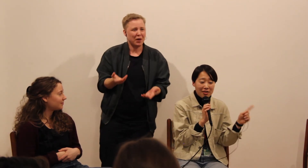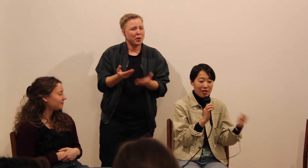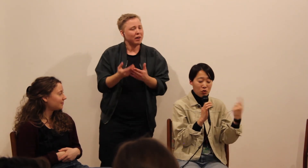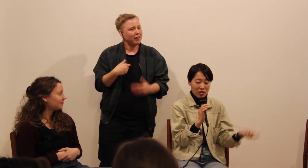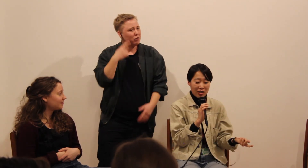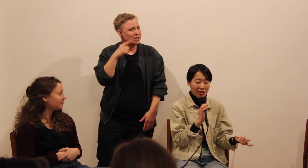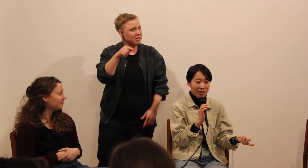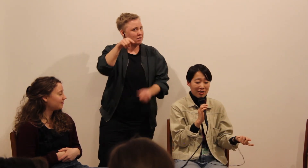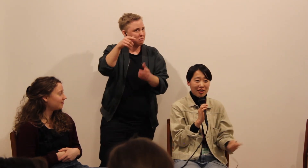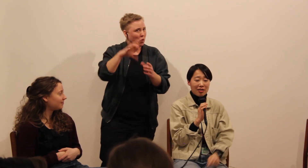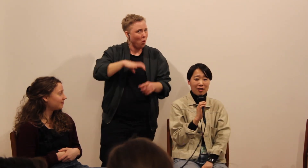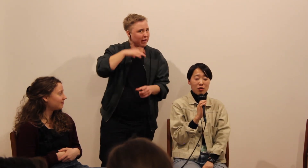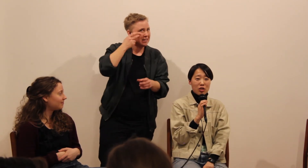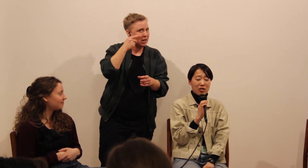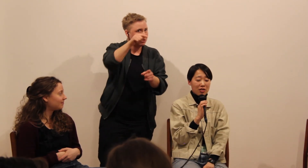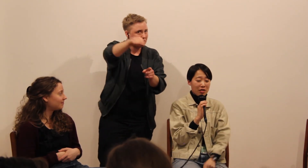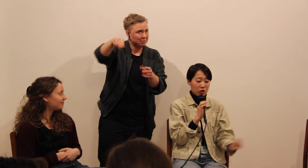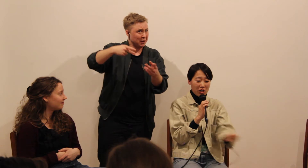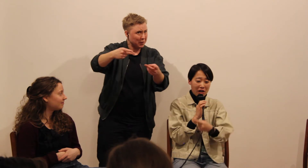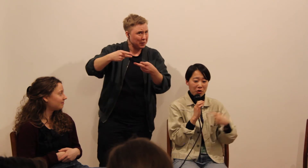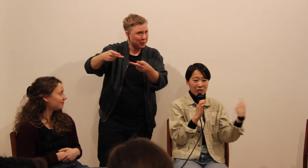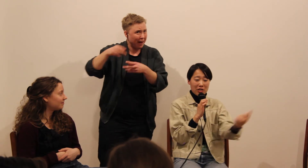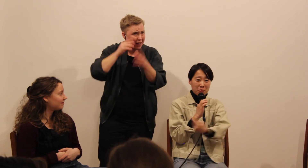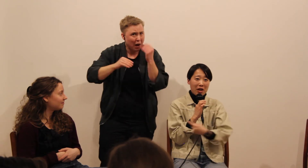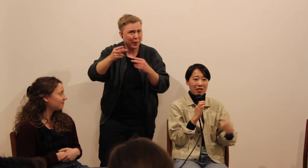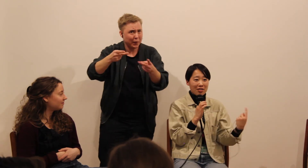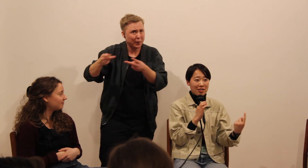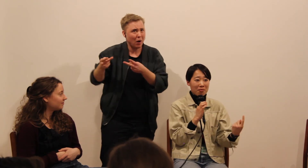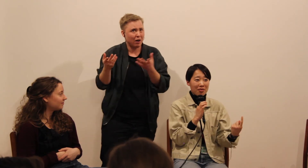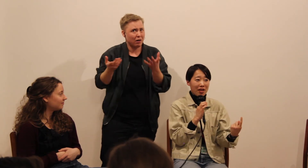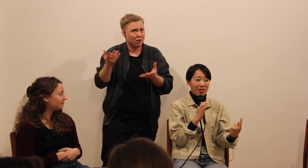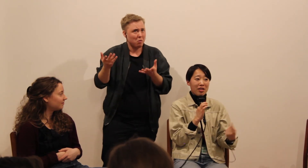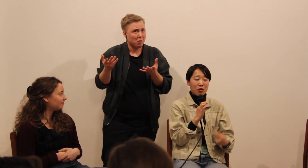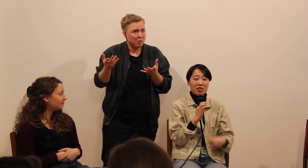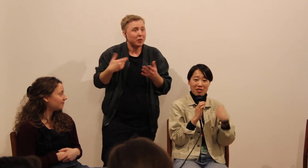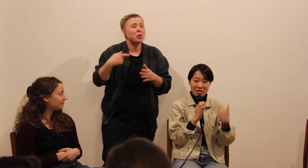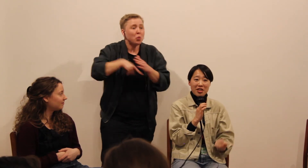Dann haben wir uns einfach zusammengesetzt und unsere Erfahrungen ausgetauscht.